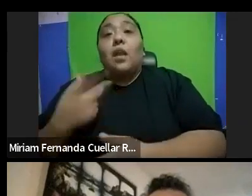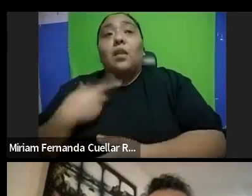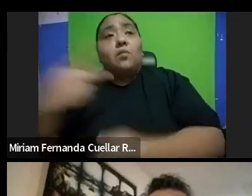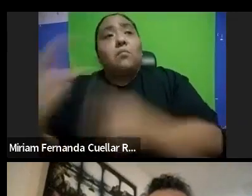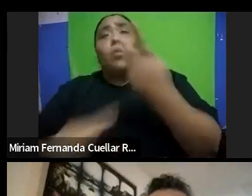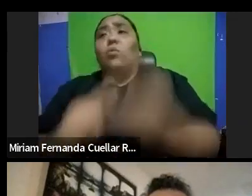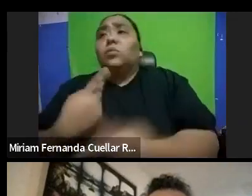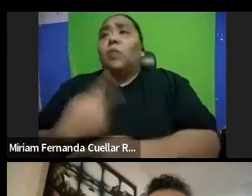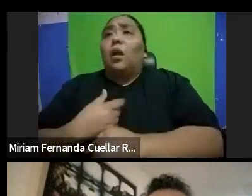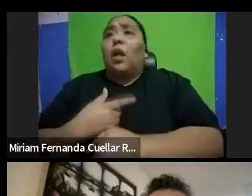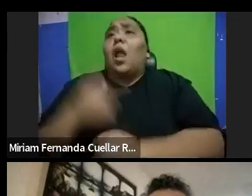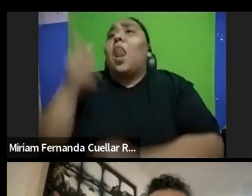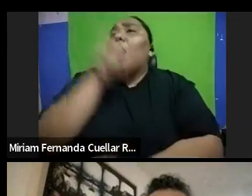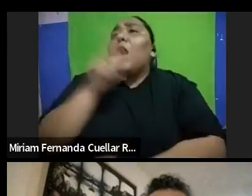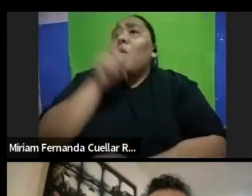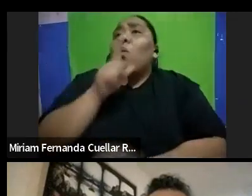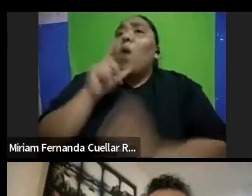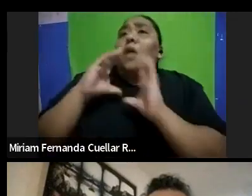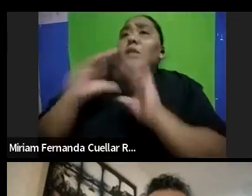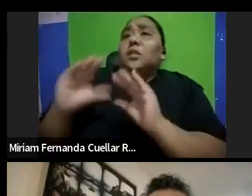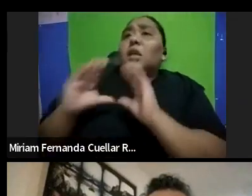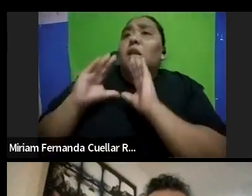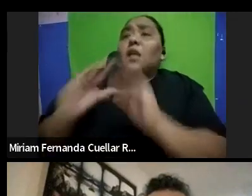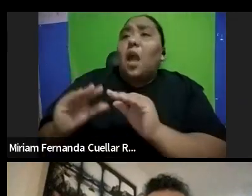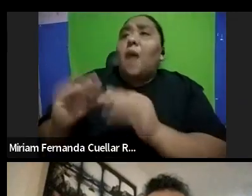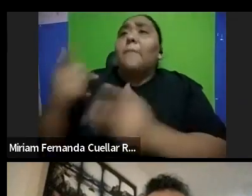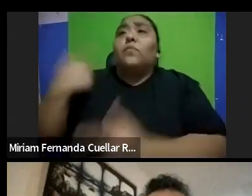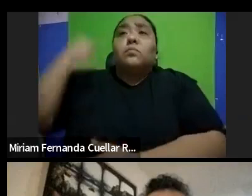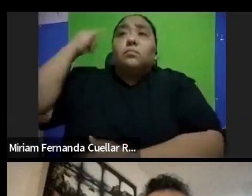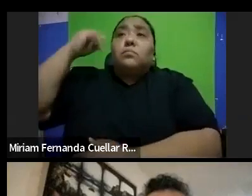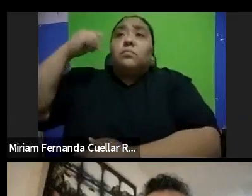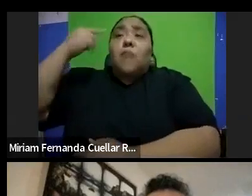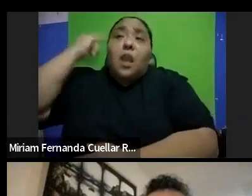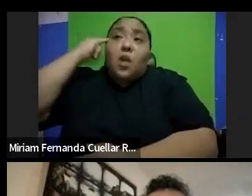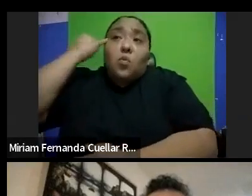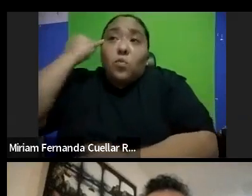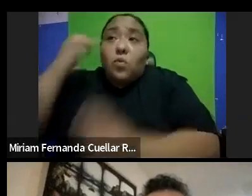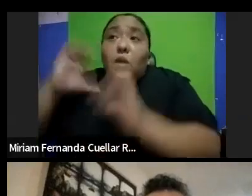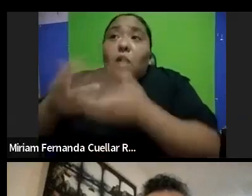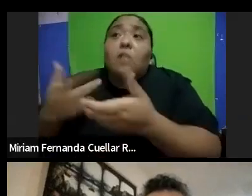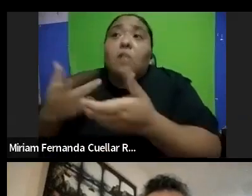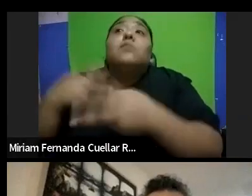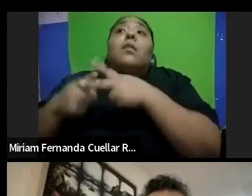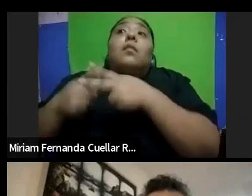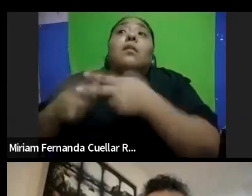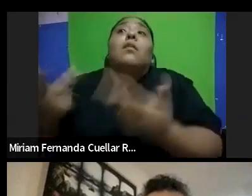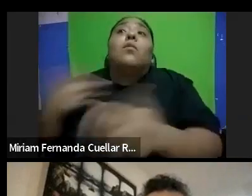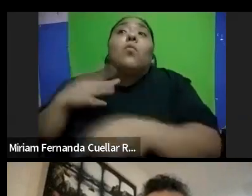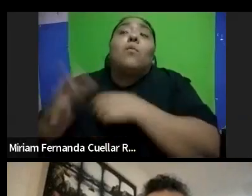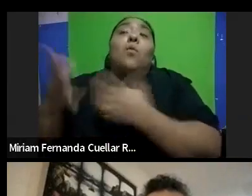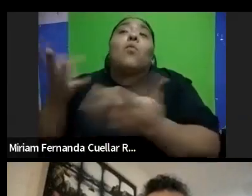o es es en qué lengua les enseñamos matemáticas a las comunidades indígenas Pues en la lengua materna , porque es la lengua